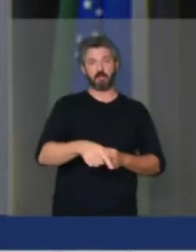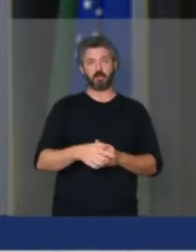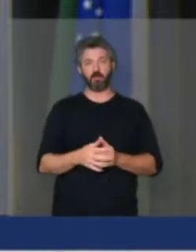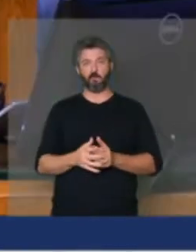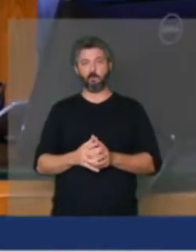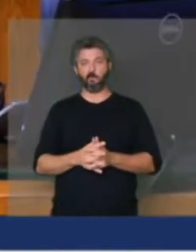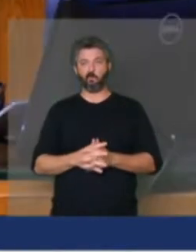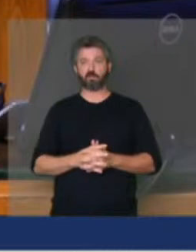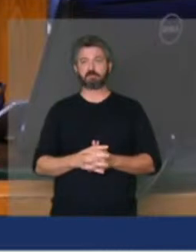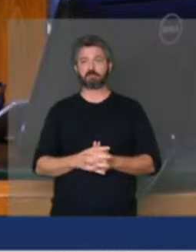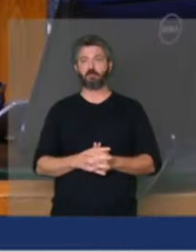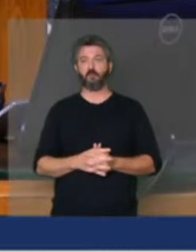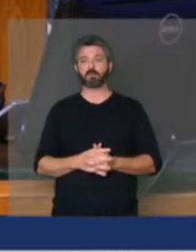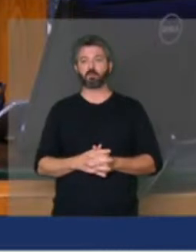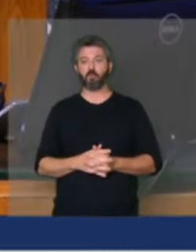VAI SER CERTAMENTE--